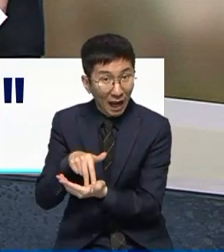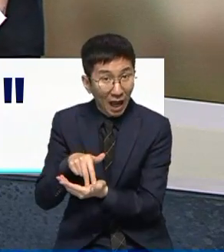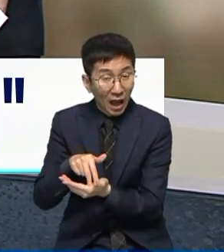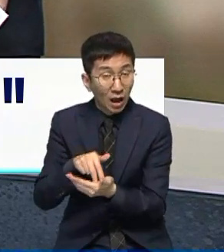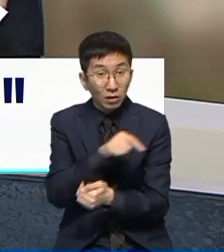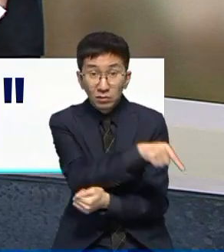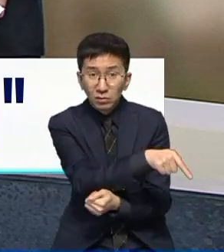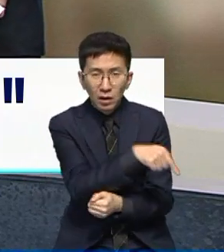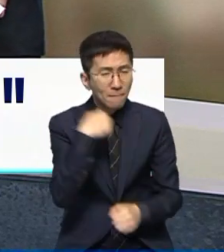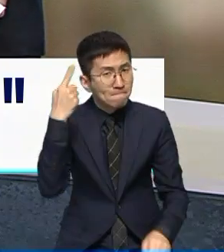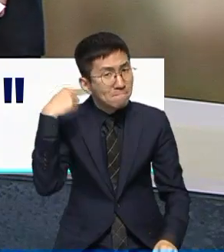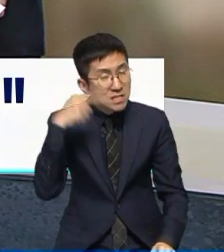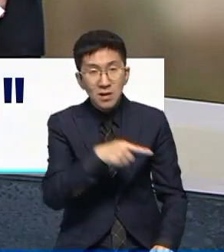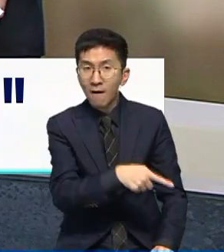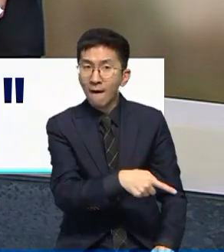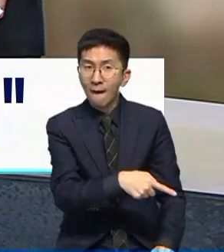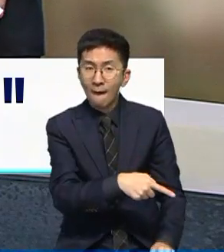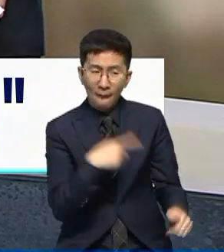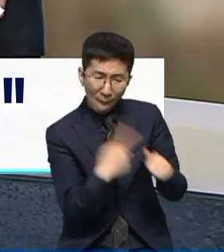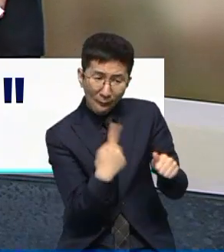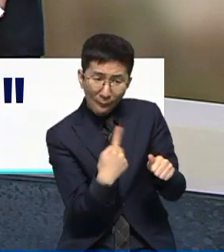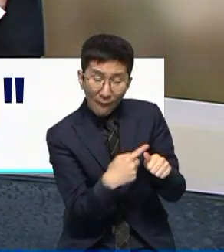사람들 아니냐며 비난 수위를 끌어올렸고